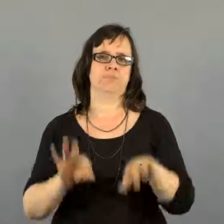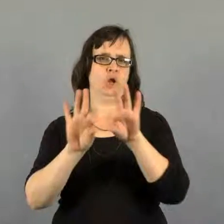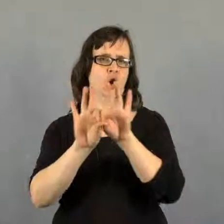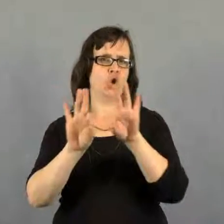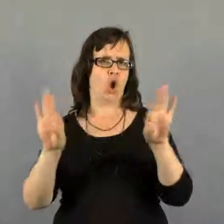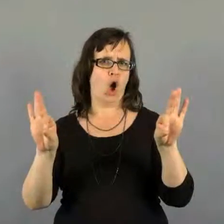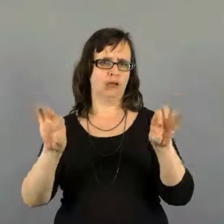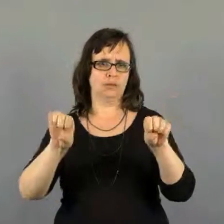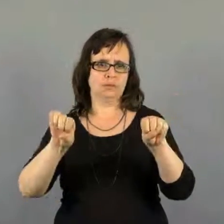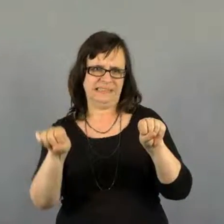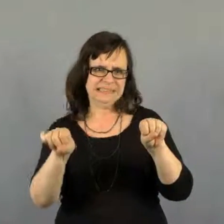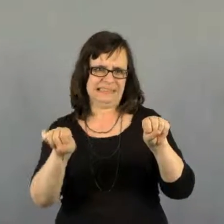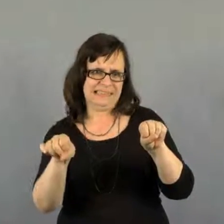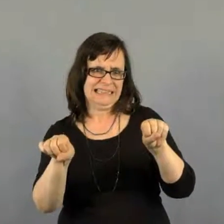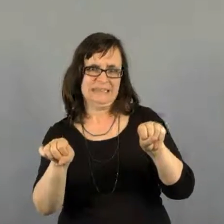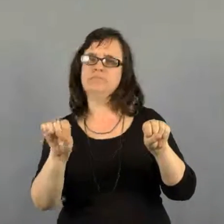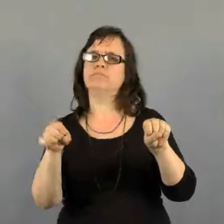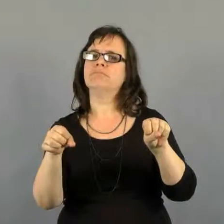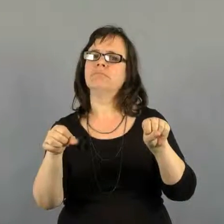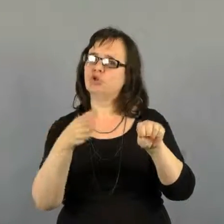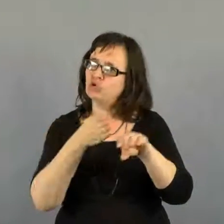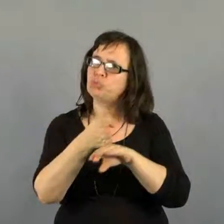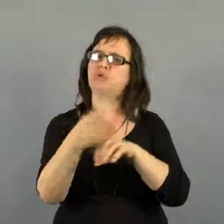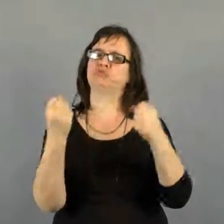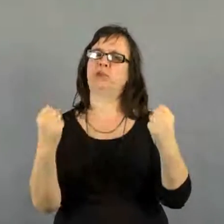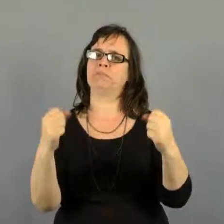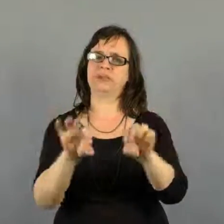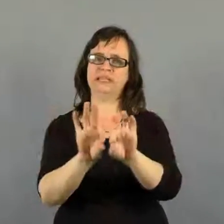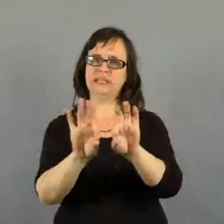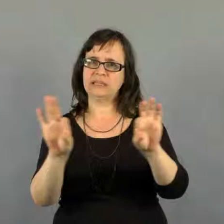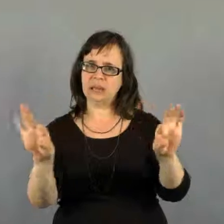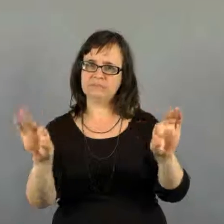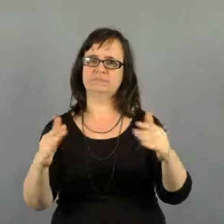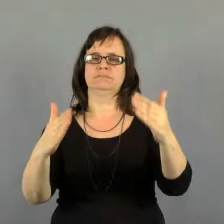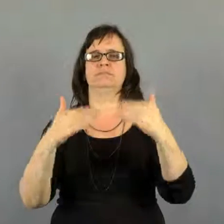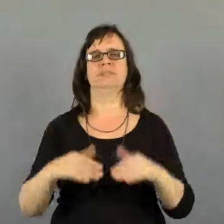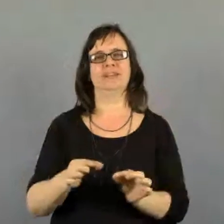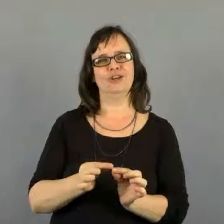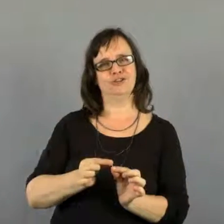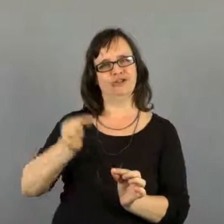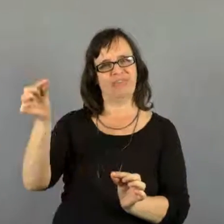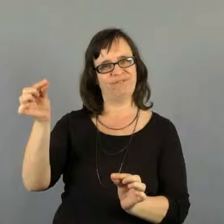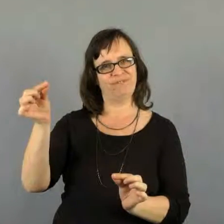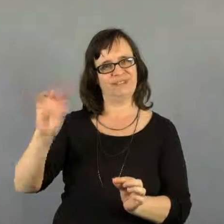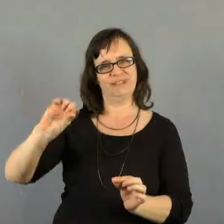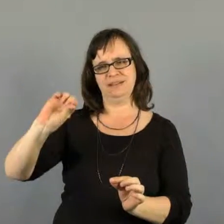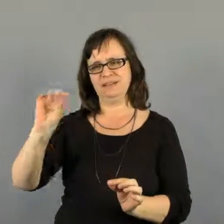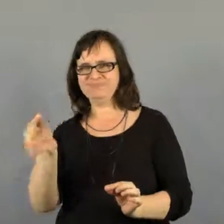Ein Rohr knickt man nicht, dann bleibt es weiter stabil Ein Schilf kann man biegen,